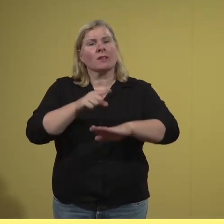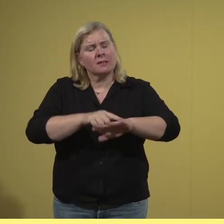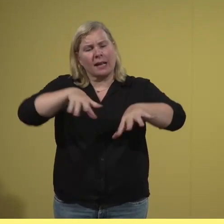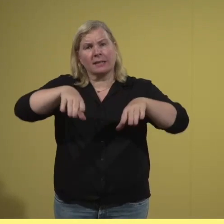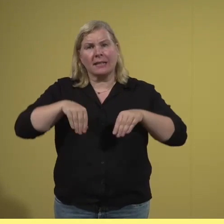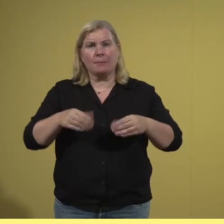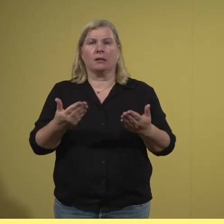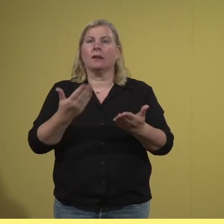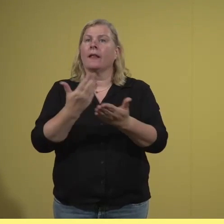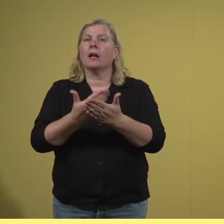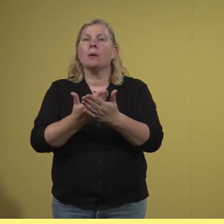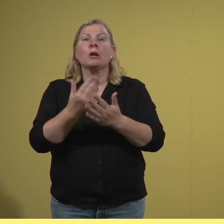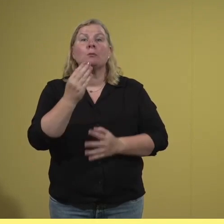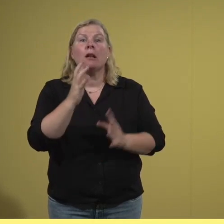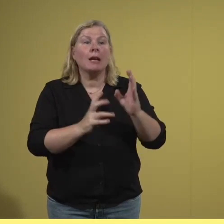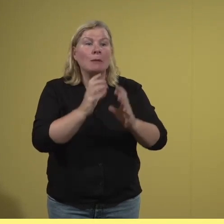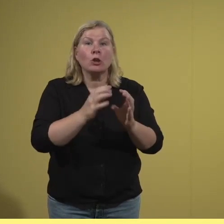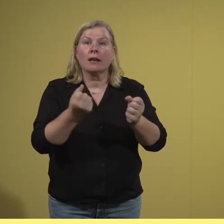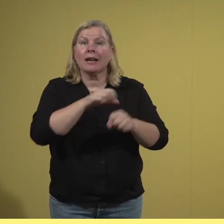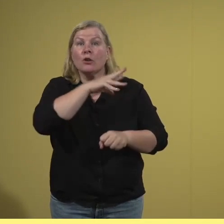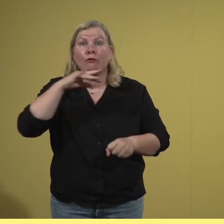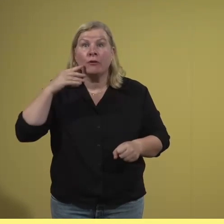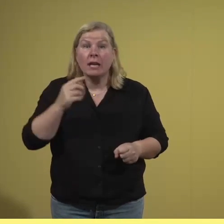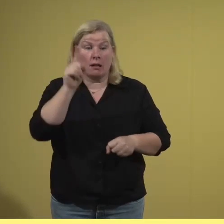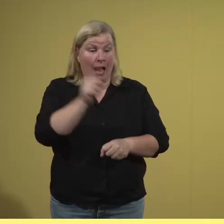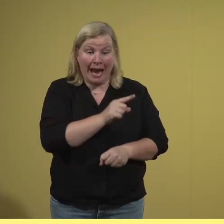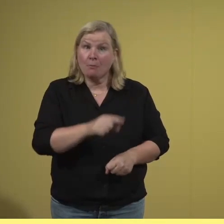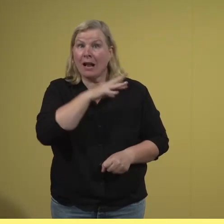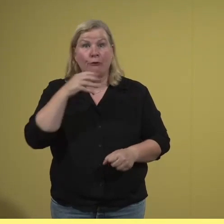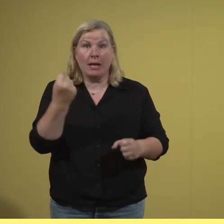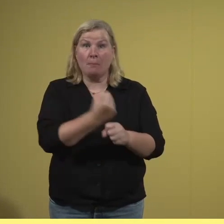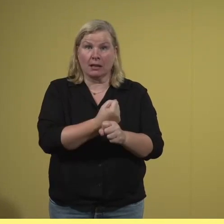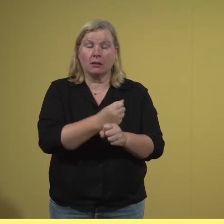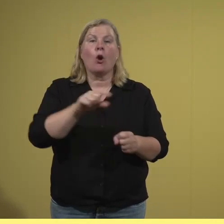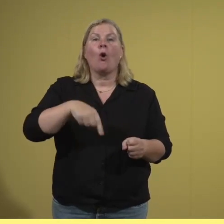dass man sich zum Beispiel die Zeit nimmt, so etwas: Das kann man ja in einer großen Menge zubereiten. Einmal.